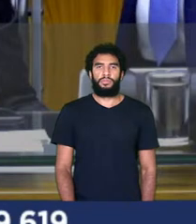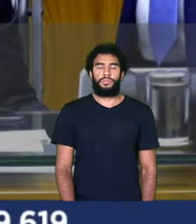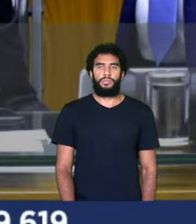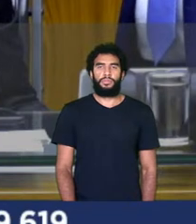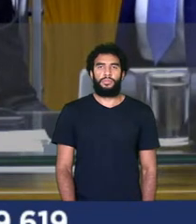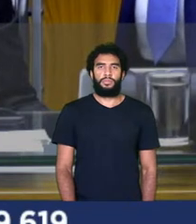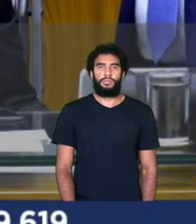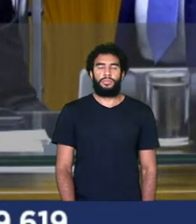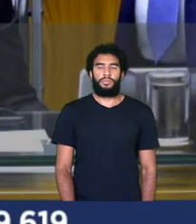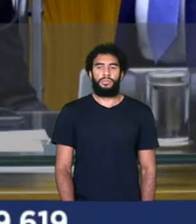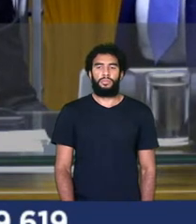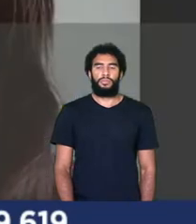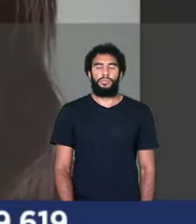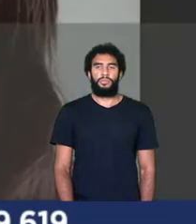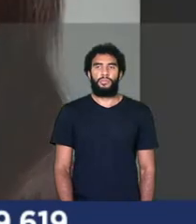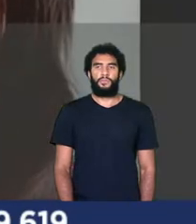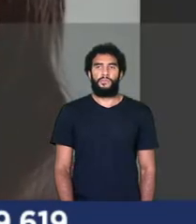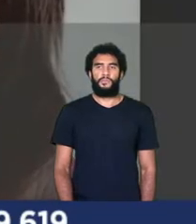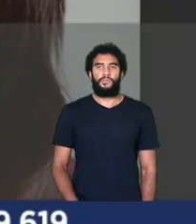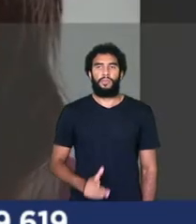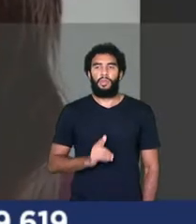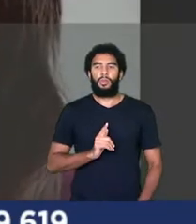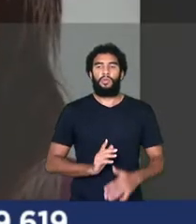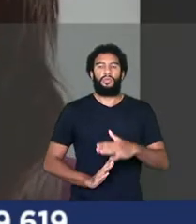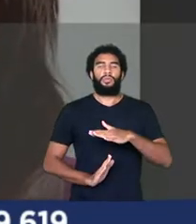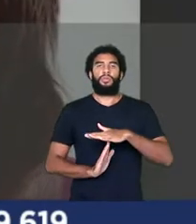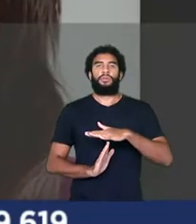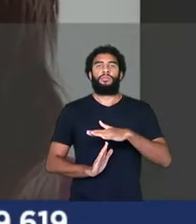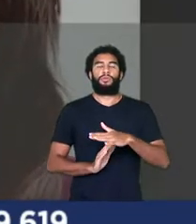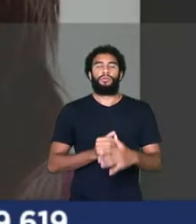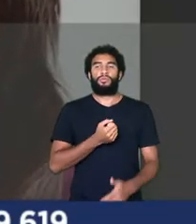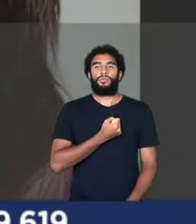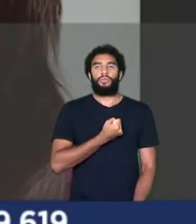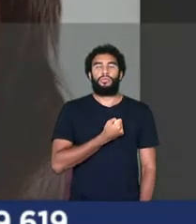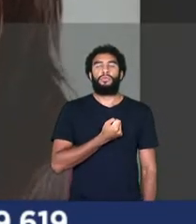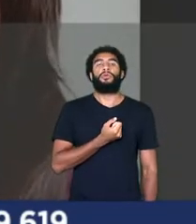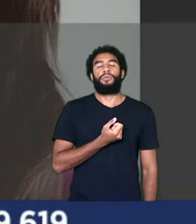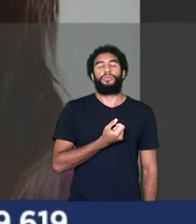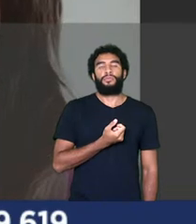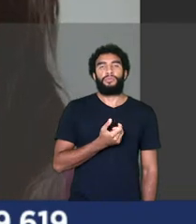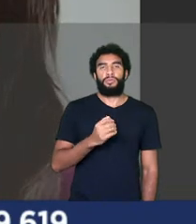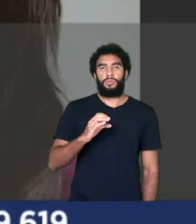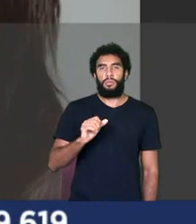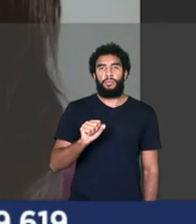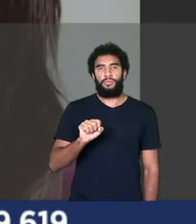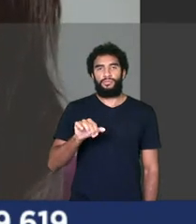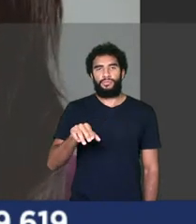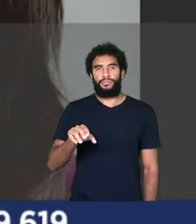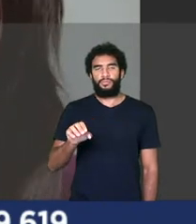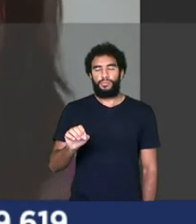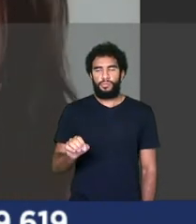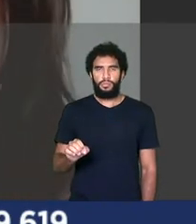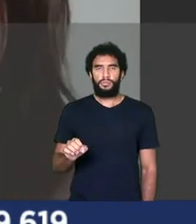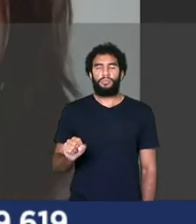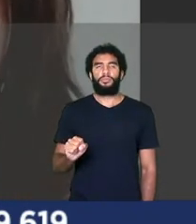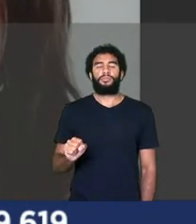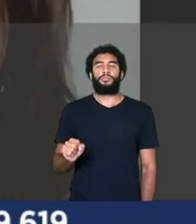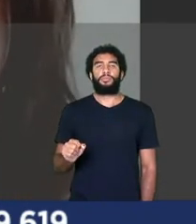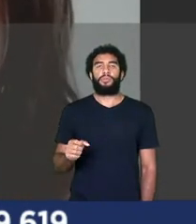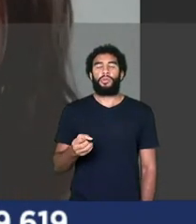FAVOR DO DESTAQUE. -- [DEPUTADA]: ELE DELIMITA O LIMITE DE NÚMEROS DE CASSINOS DE ACORDO COM A